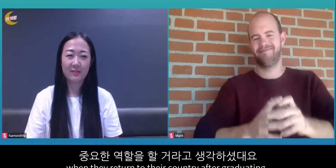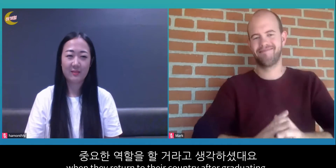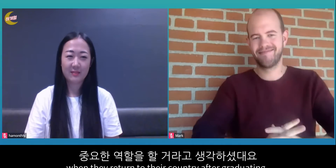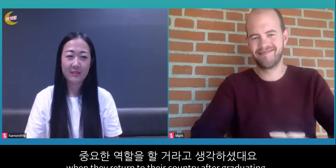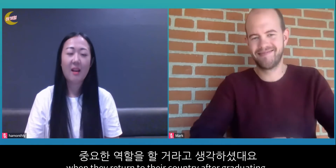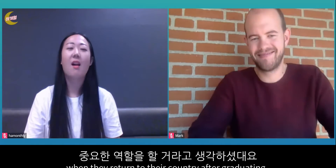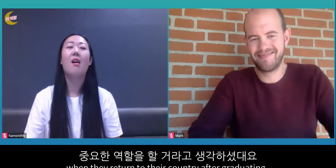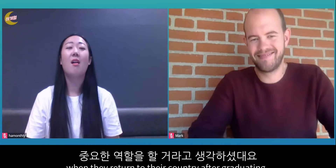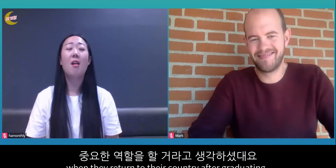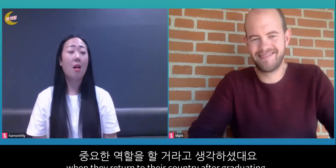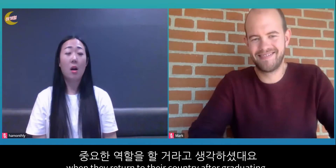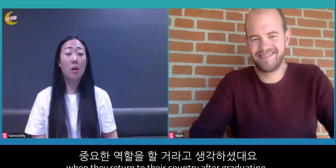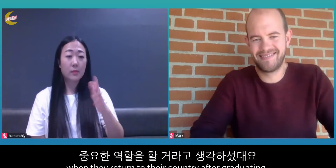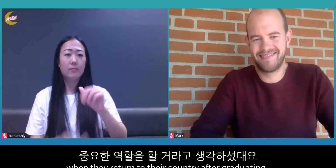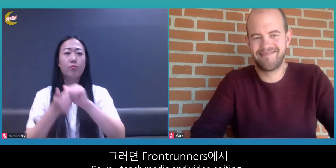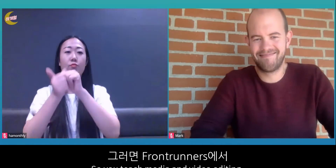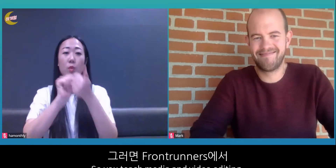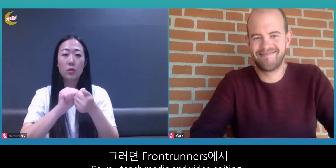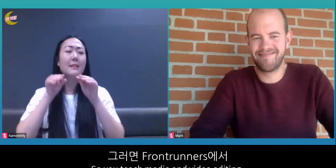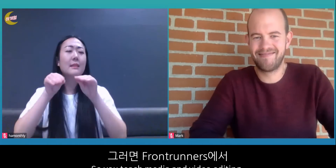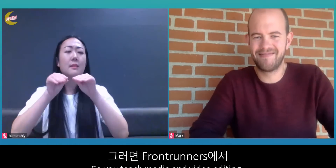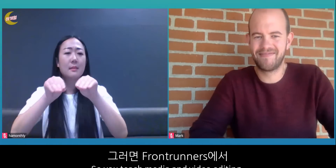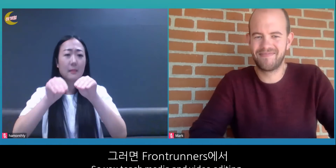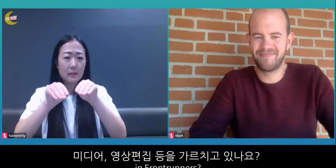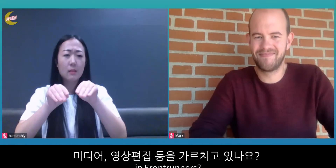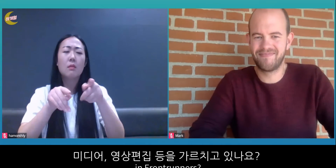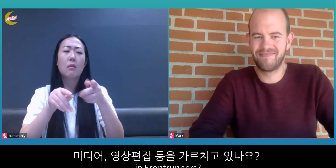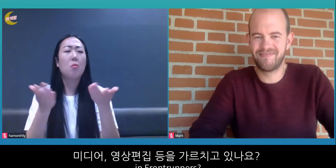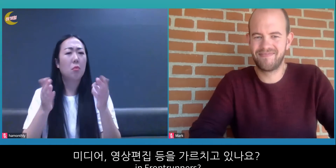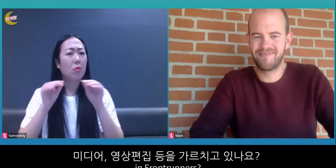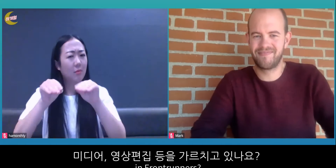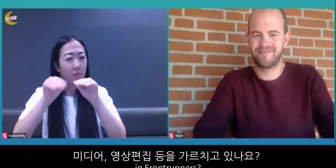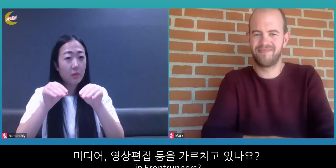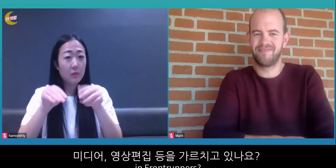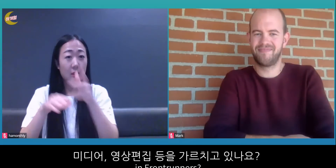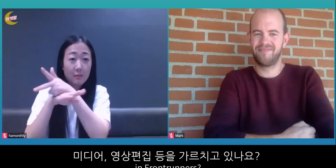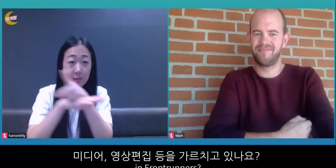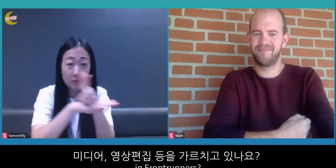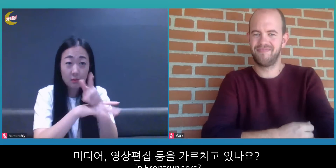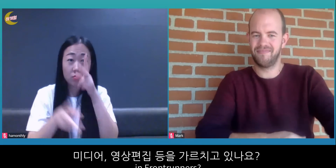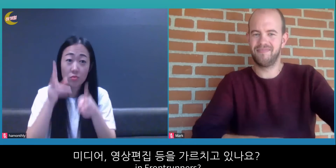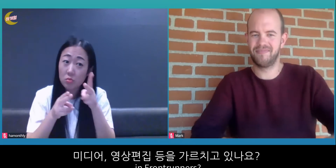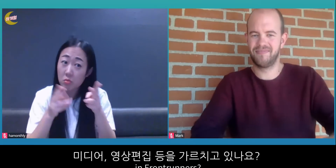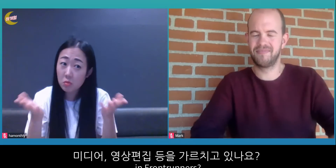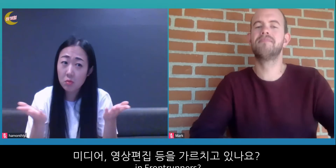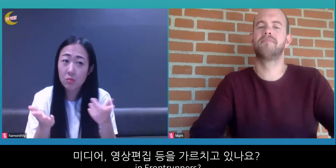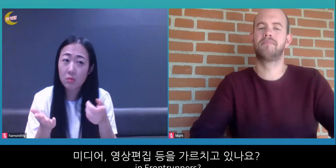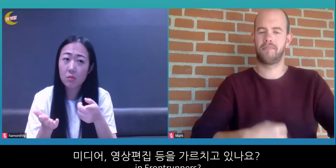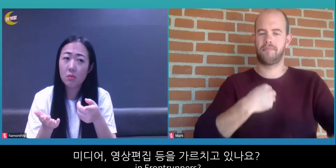思っ たようです。 では、Frontrunnersでメディアとビデオの編集を教えていますか？